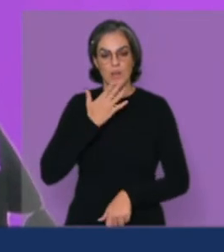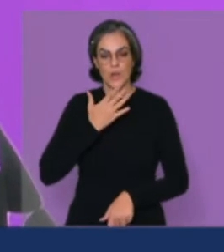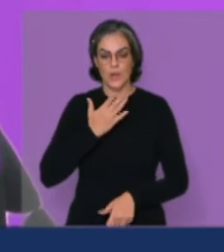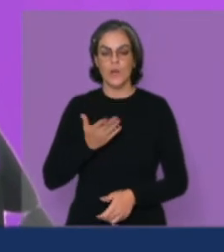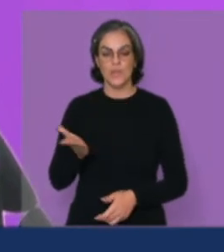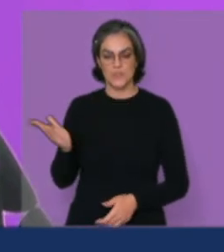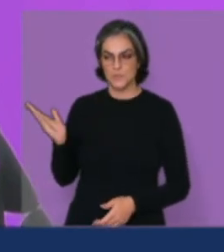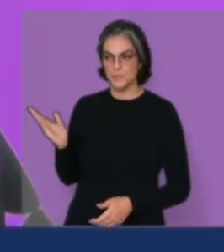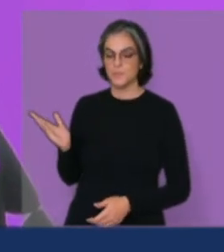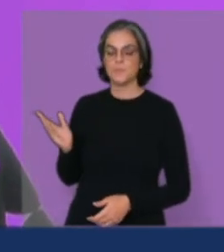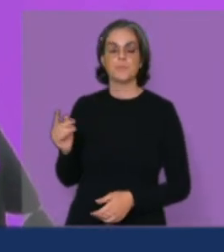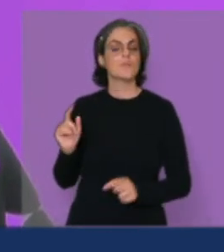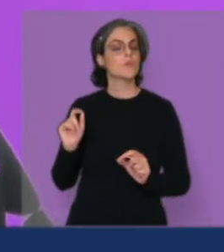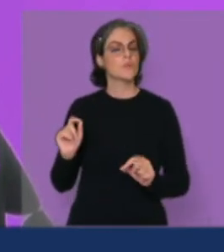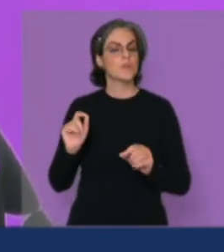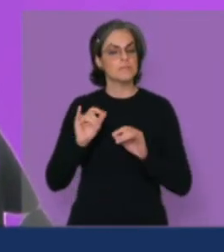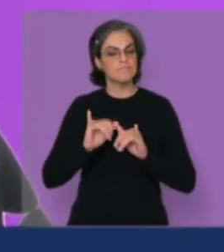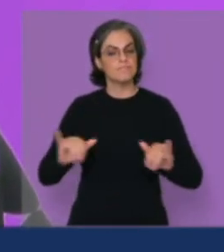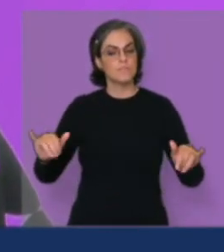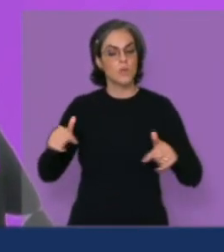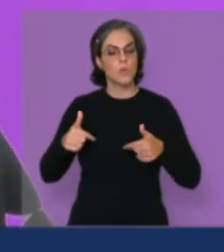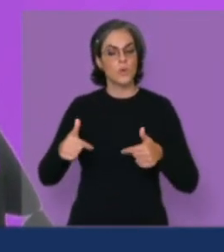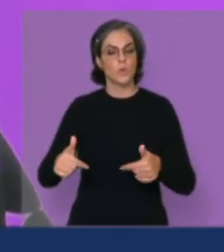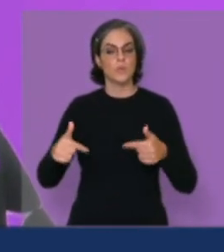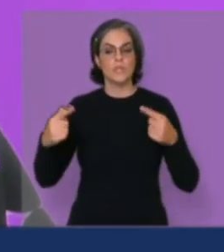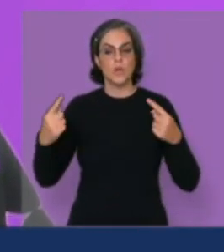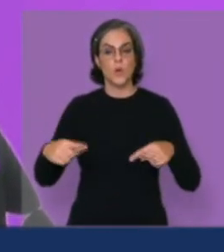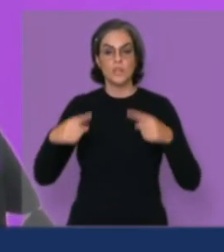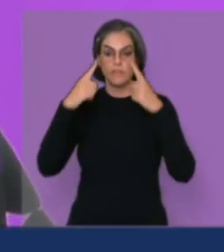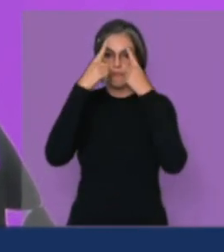S, CRIADO PARA COMBATE DA VIOLÊNCIA DOMÀSTICA CONTRA AS MULHERES, SOMOS O QUINTO PAÍS DO MUNDO, QUE MAIS AS